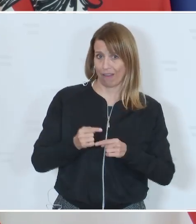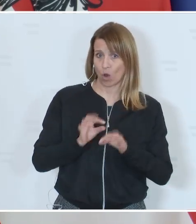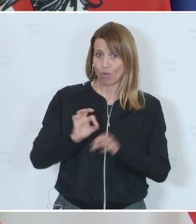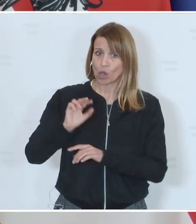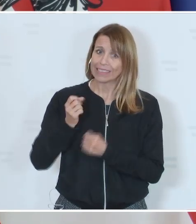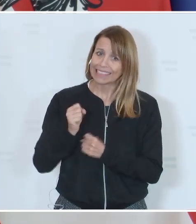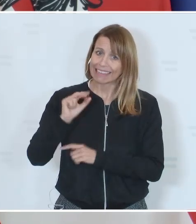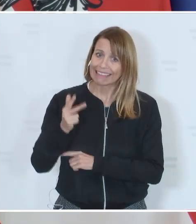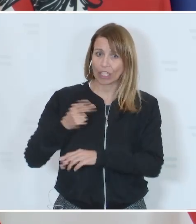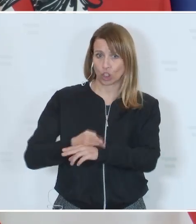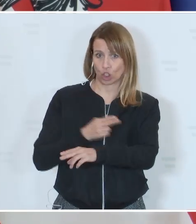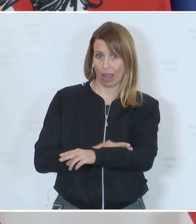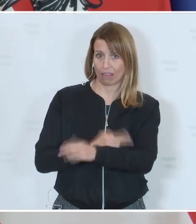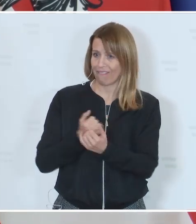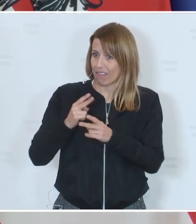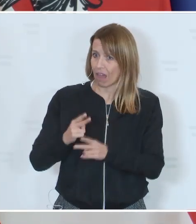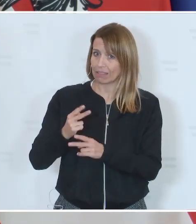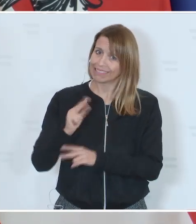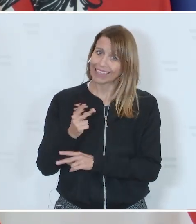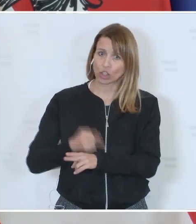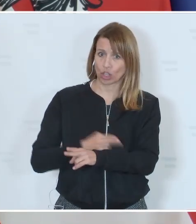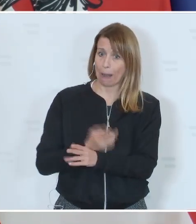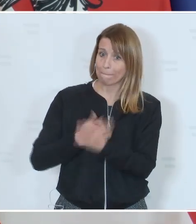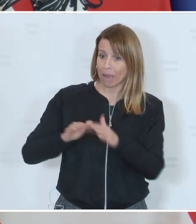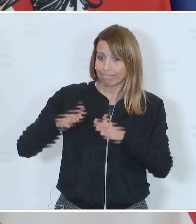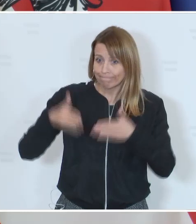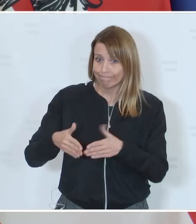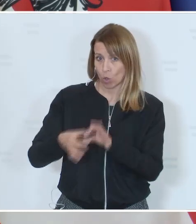können, wie wir mit Drittstaaten überhaupt intensiver kooperieren können. Wir brauchen hier